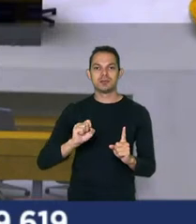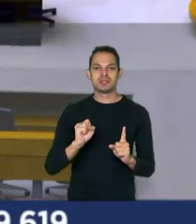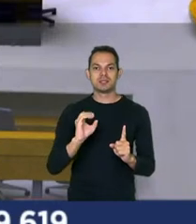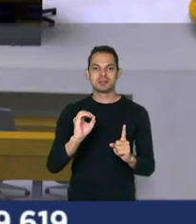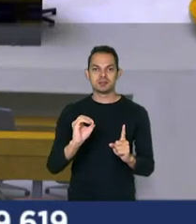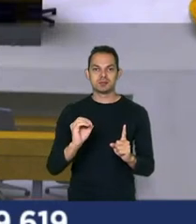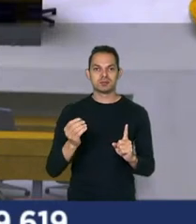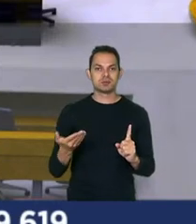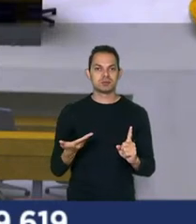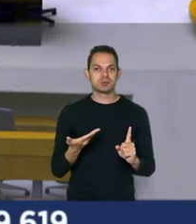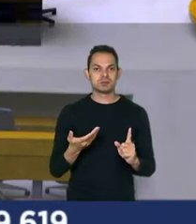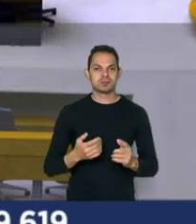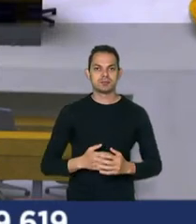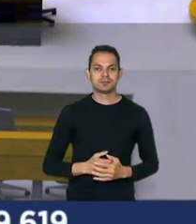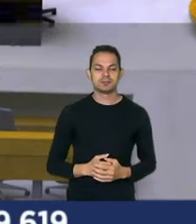[PRESIDENTE]: DEPUTADO